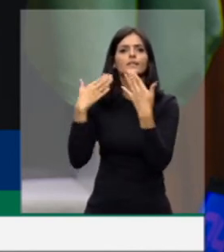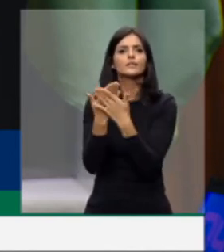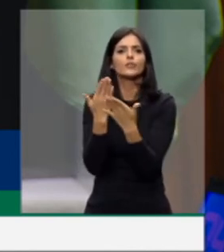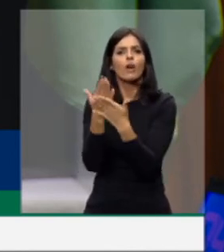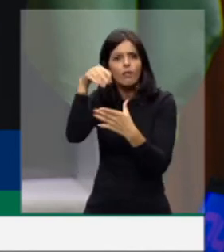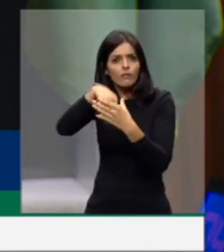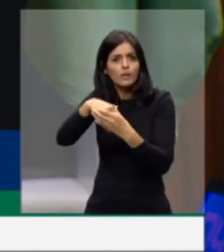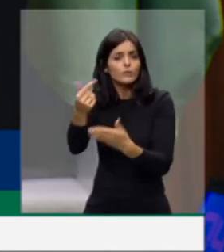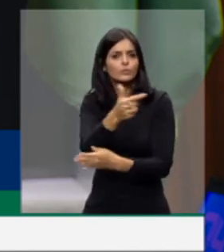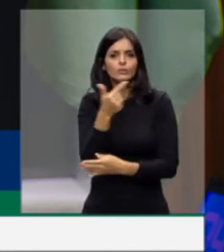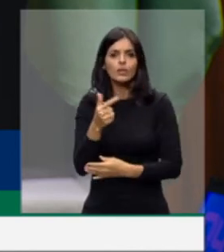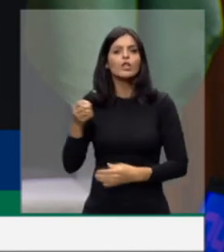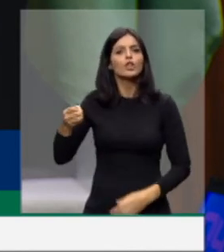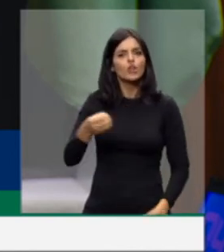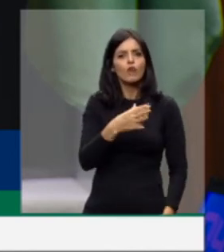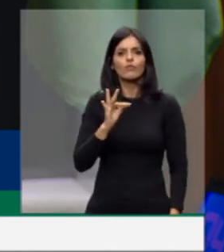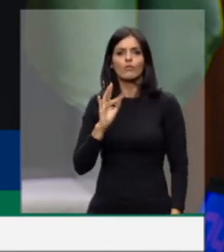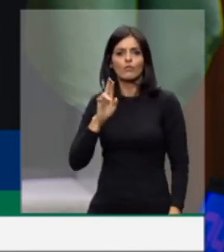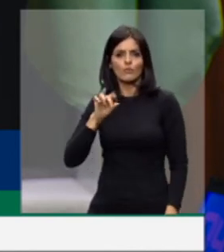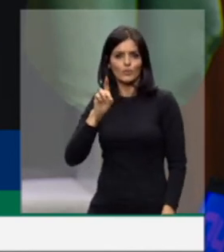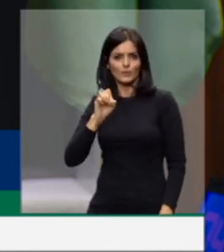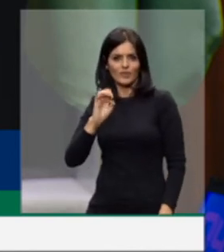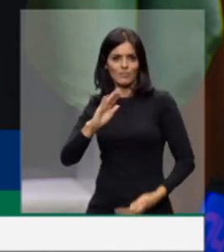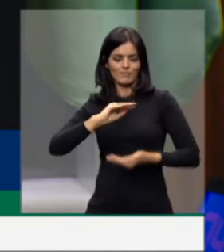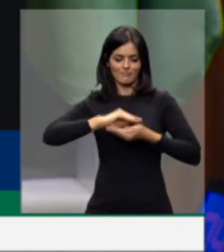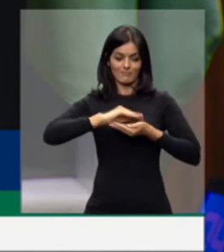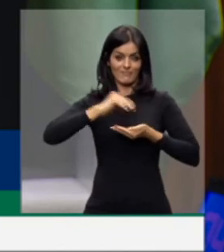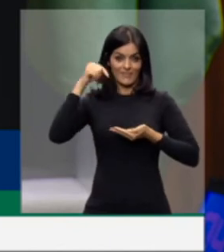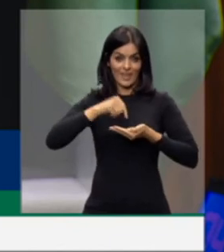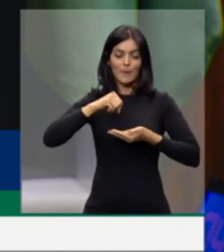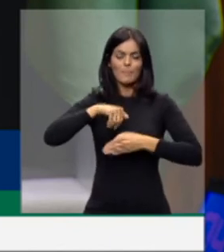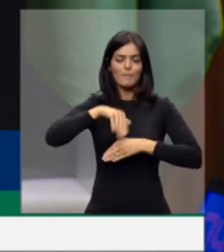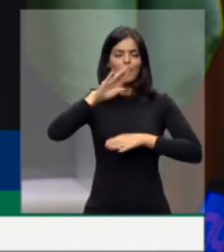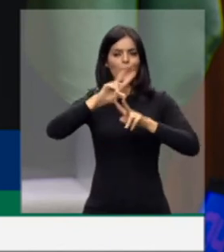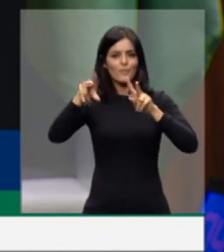AUSÊNCIA DO MÍNIMO DAS CONDIÇÕES DE ESTRUTURA DAS ESCOLAS PÚBLICAS BRASILEIRAS.